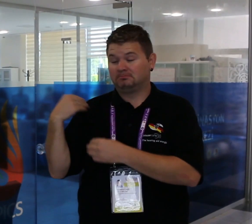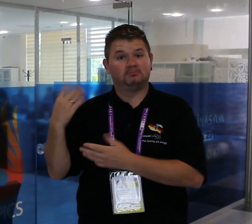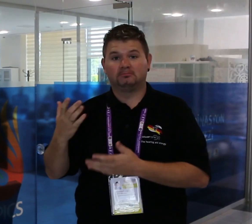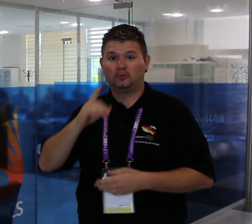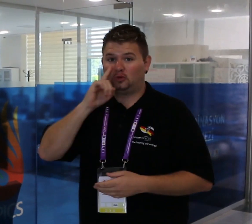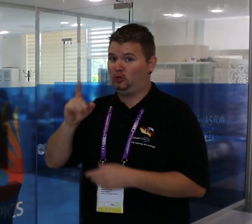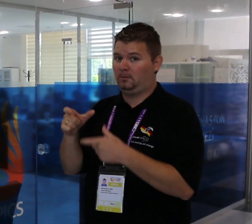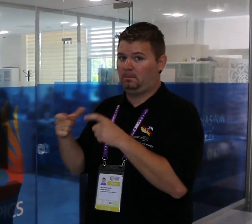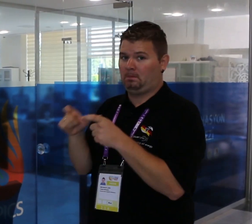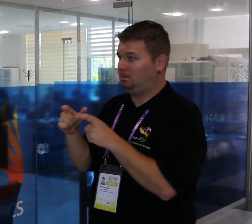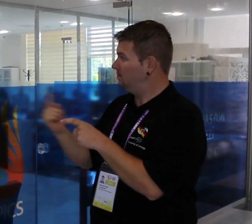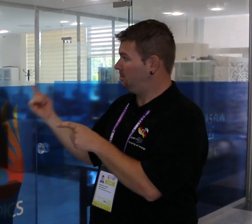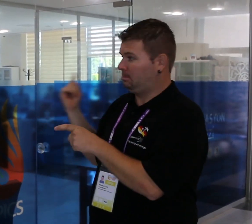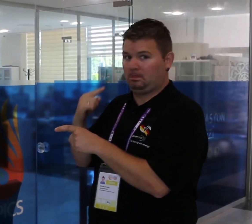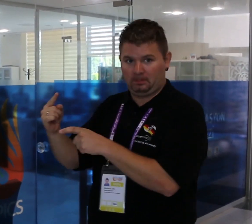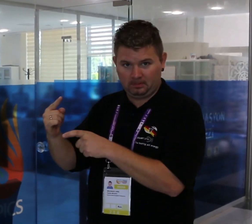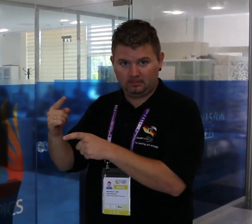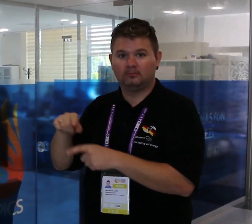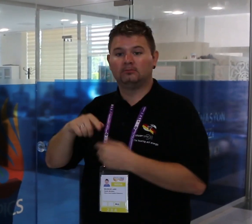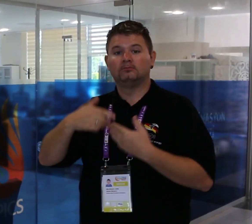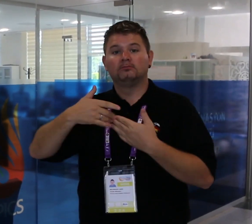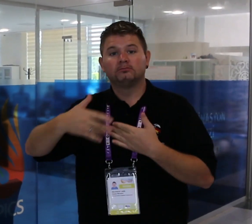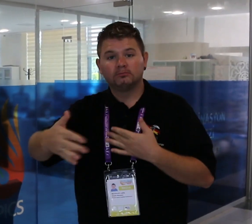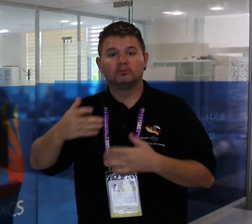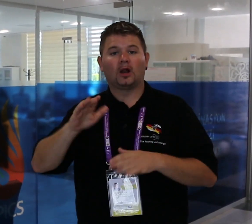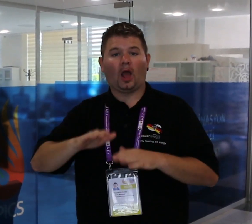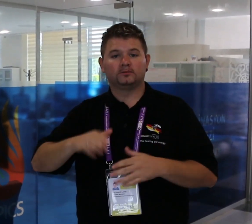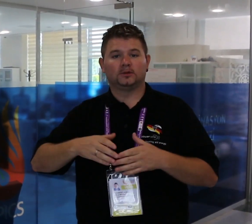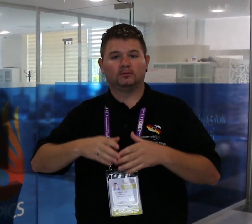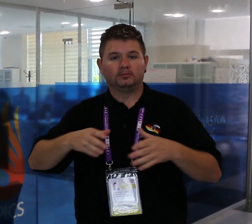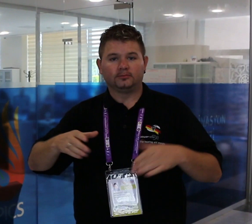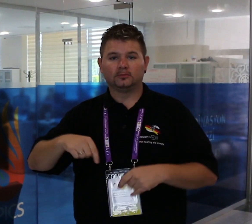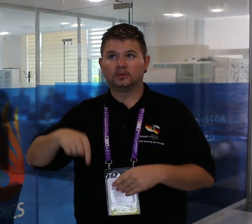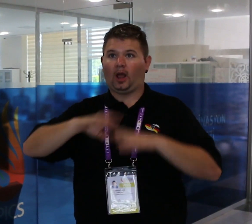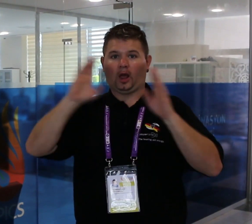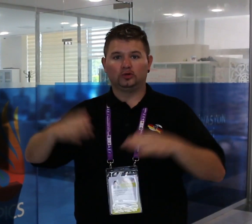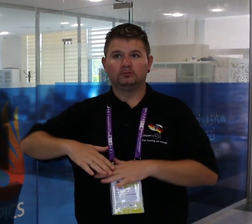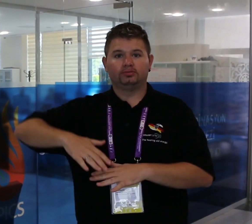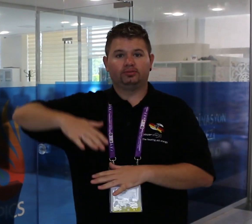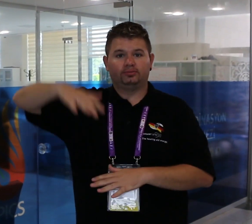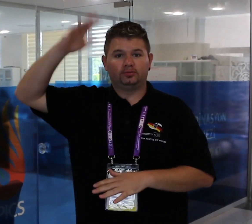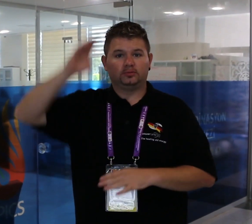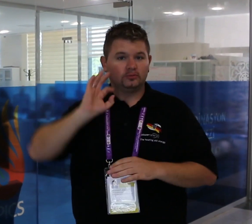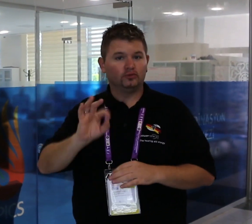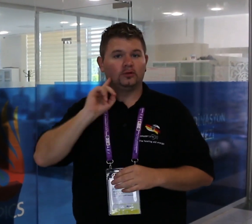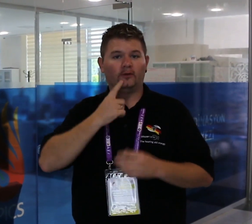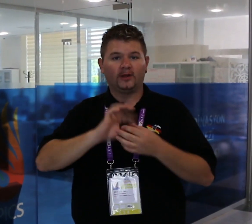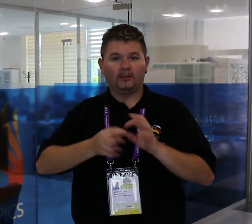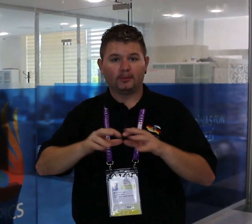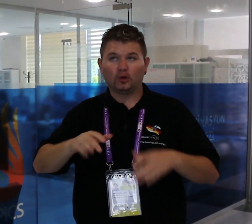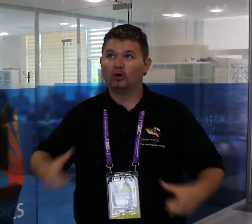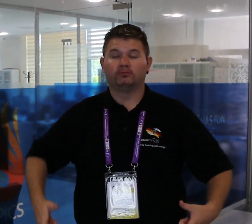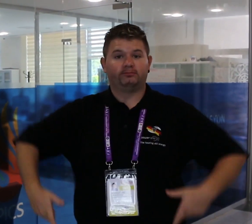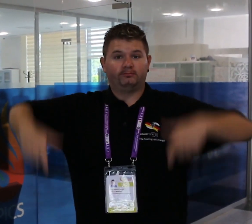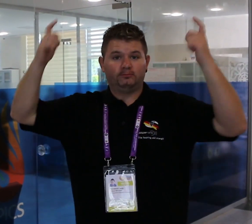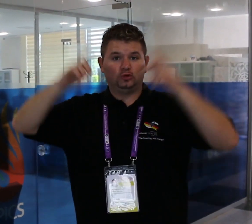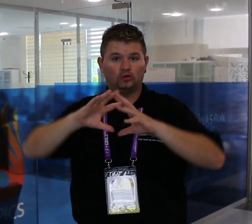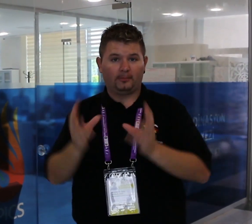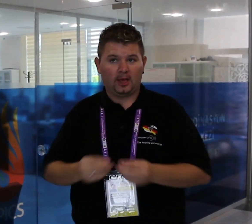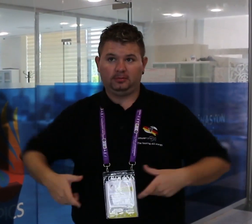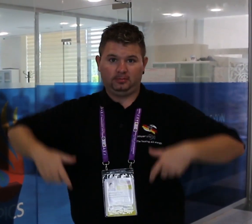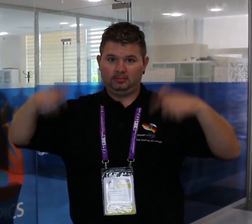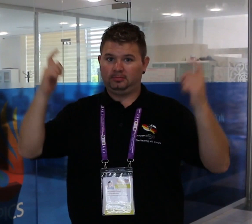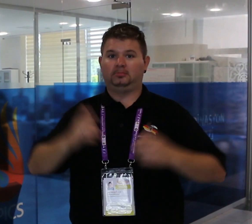Mir wurde gesagt, dass die Raumkapazität mit der Zeit ausgeweitet wird und schlussendlich, das gesamte Haus genutzt werden soll.